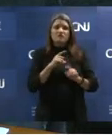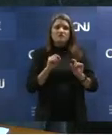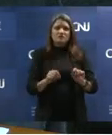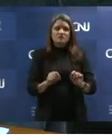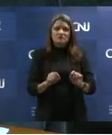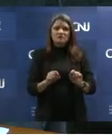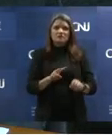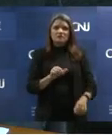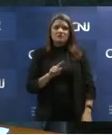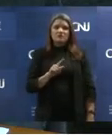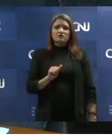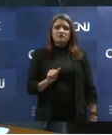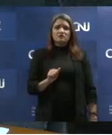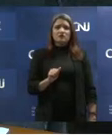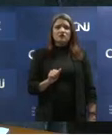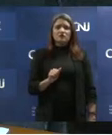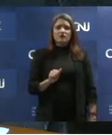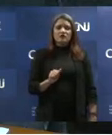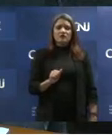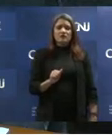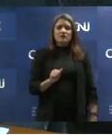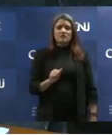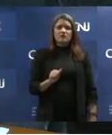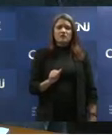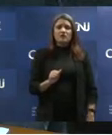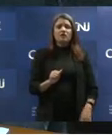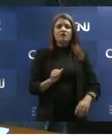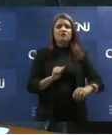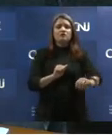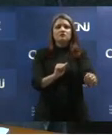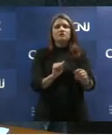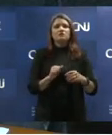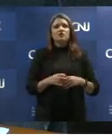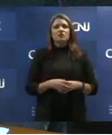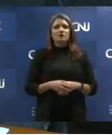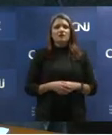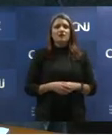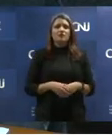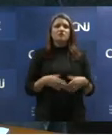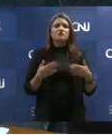foi registrado já pelo magistrado e na sua defesa ele traz tudo,